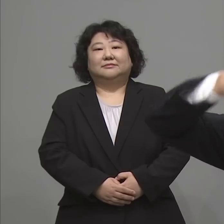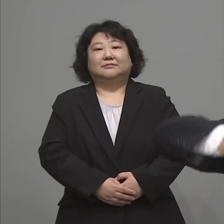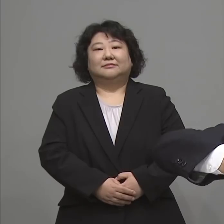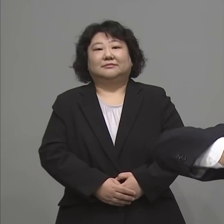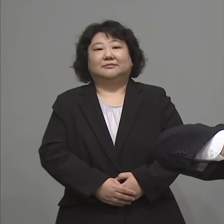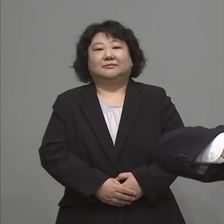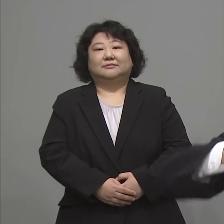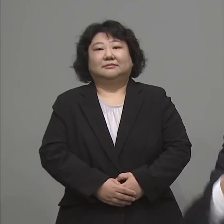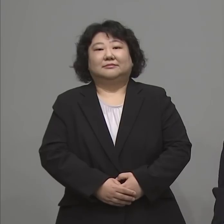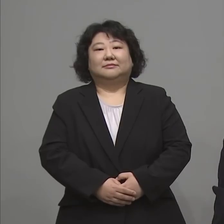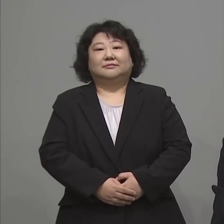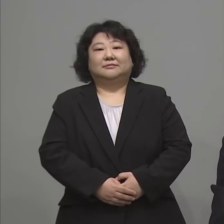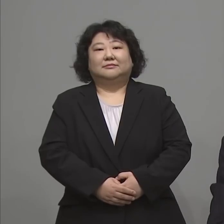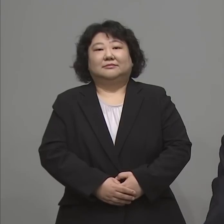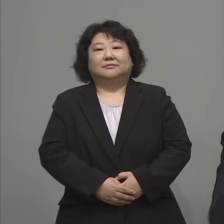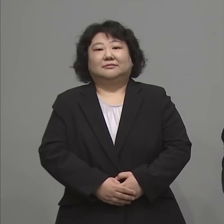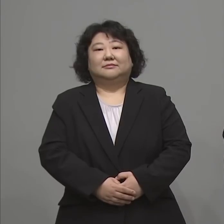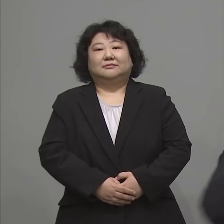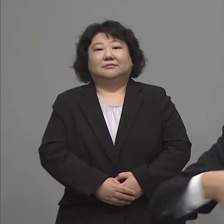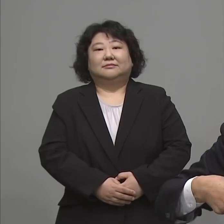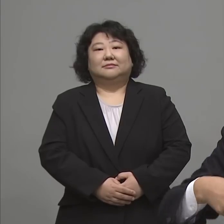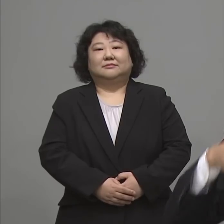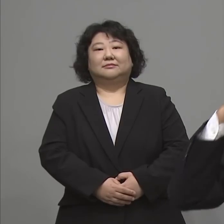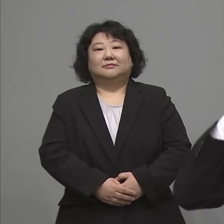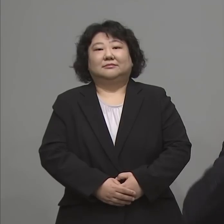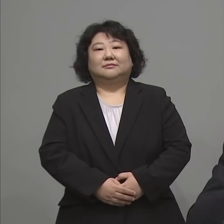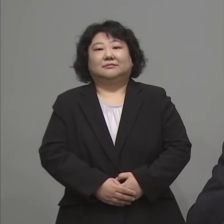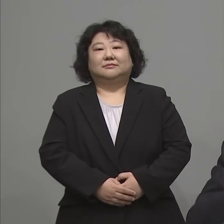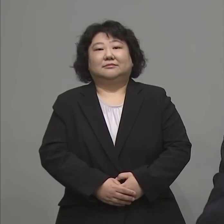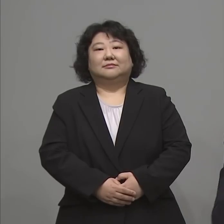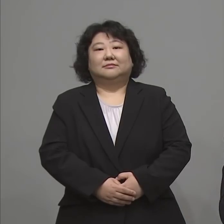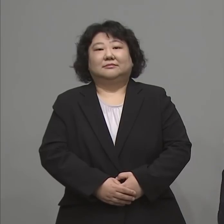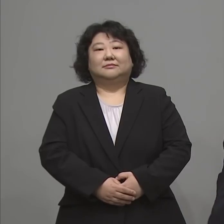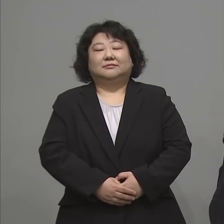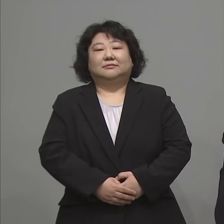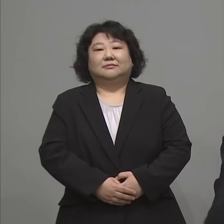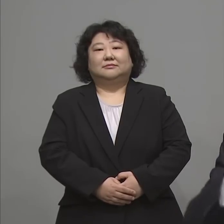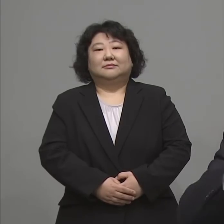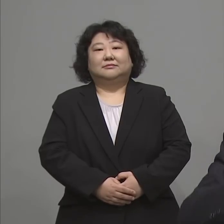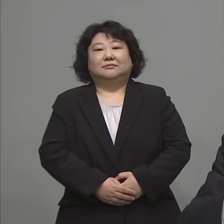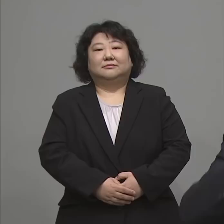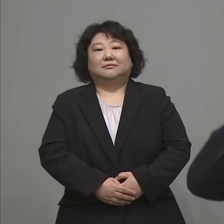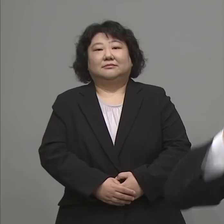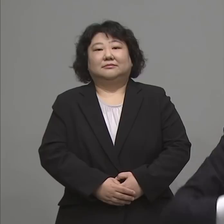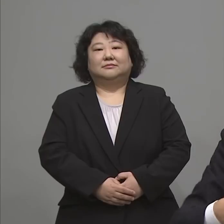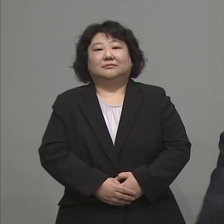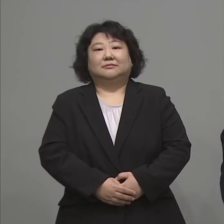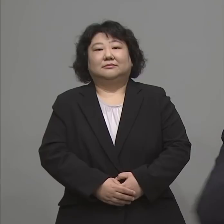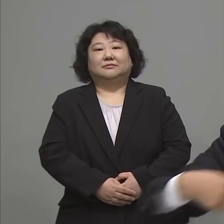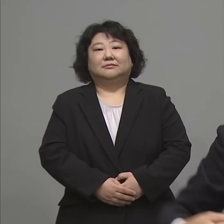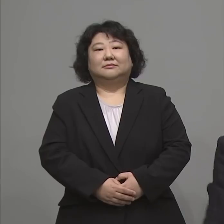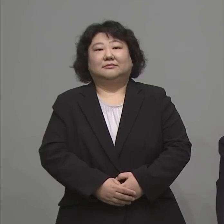選挙に 立候補 いたしました 福田 とみ かずで